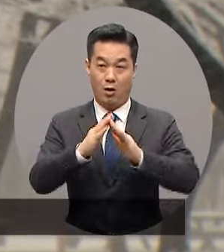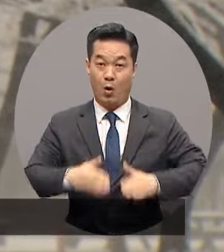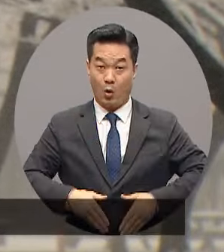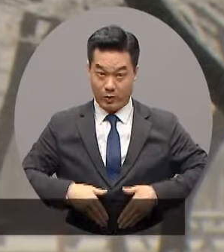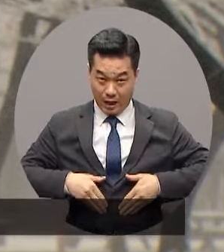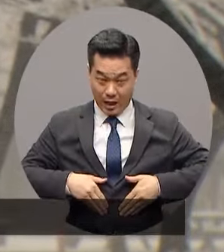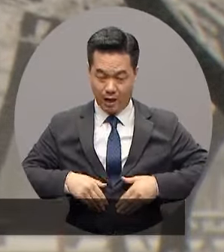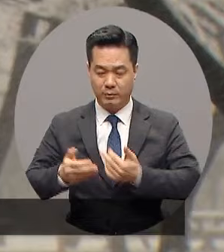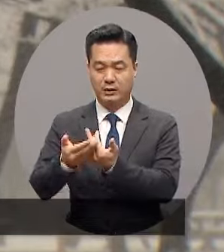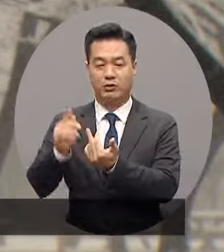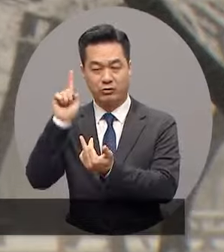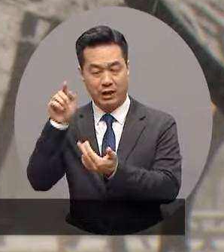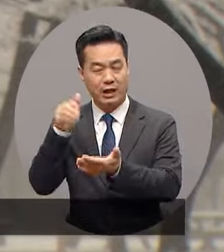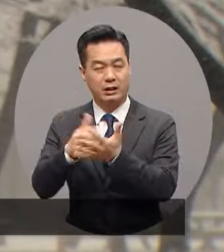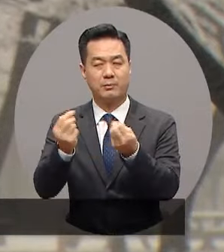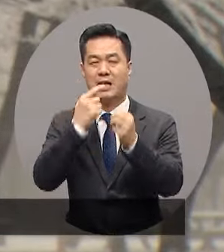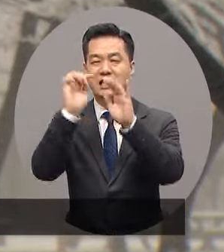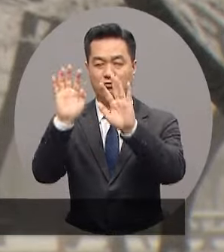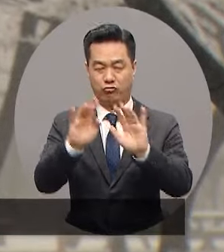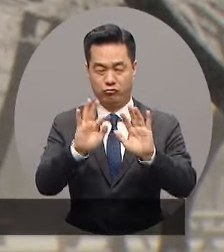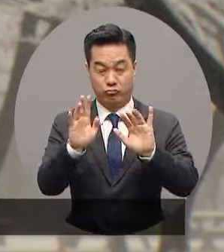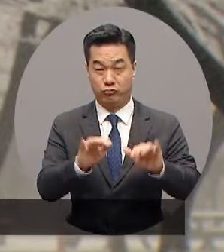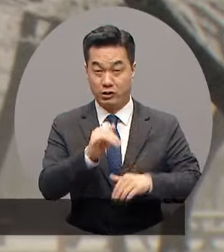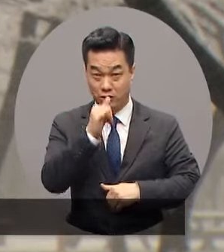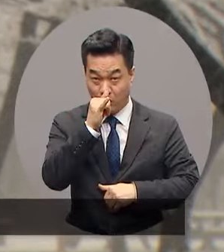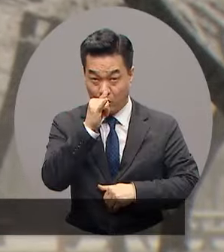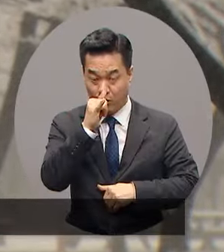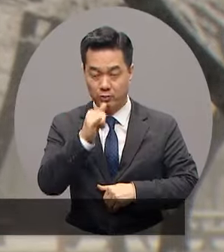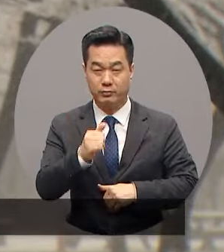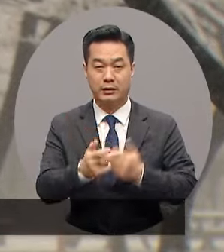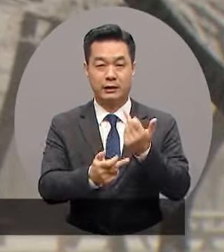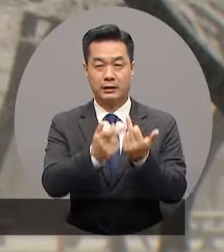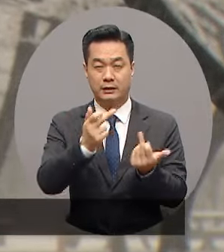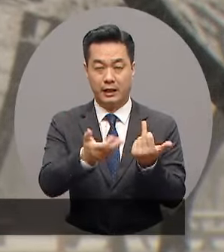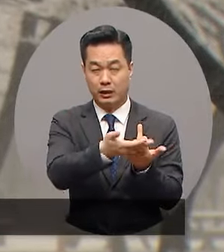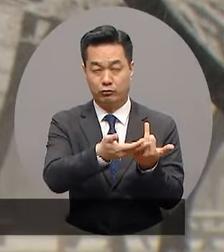호남은 오늘 오전까지 제주는 내일까지도 많은 눈이 예상되고 있는데요.